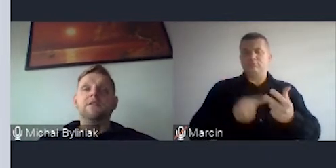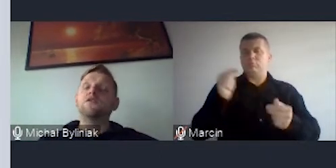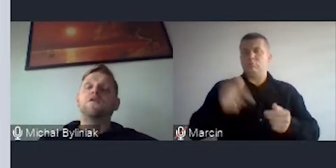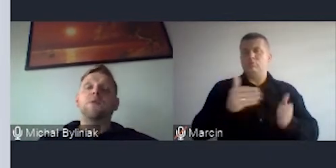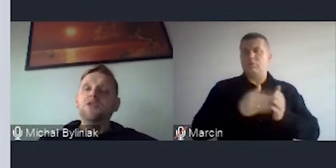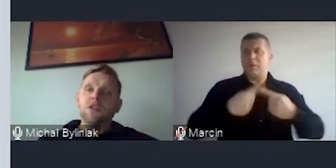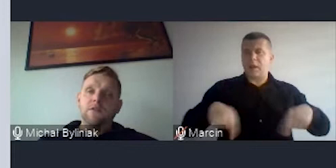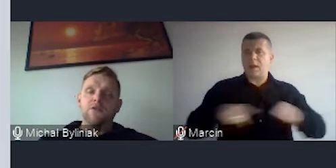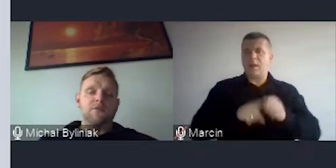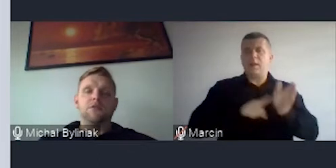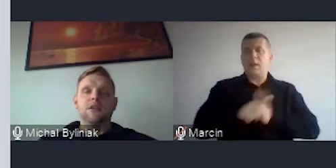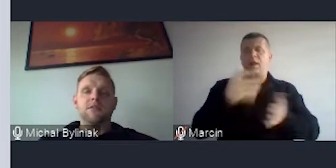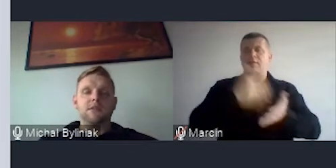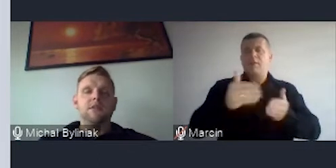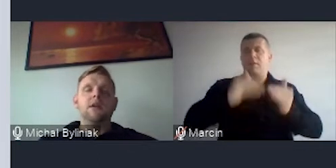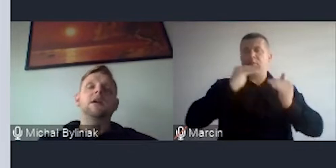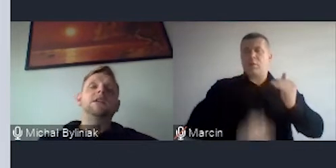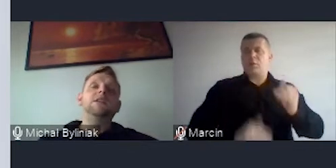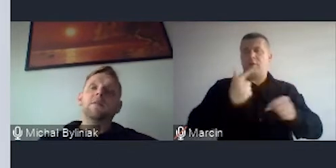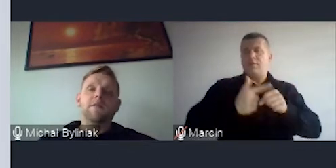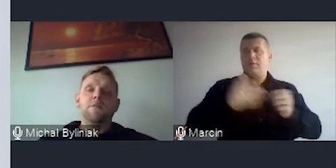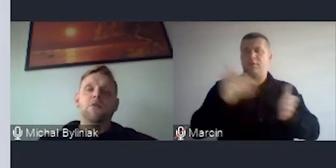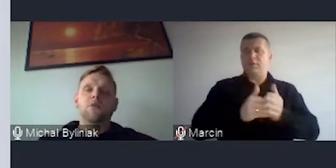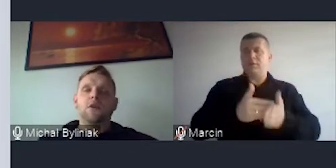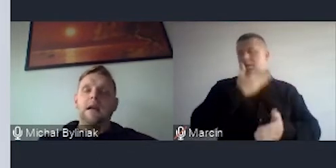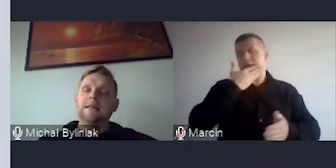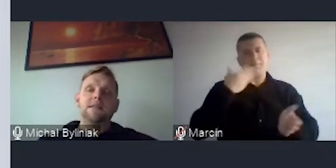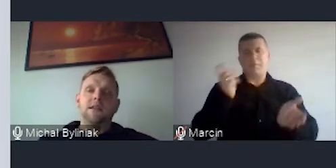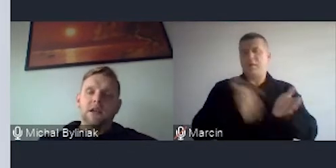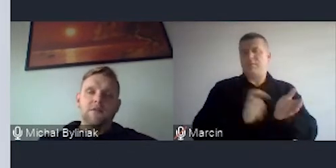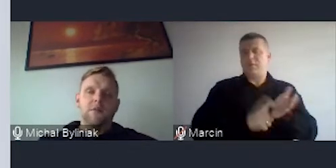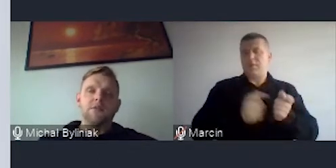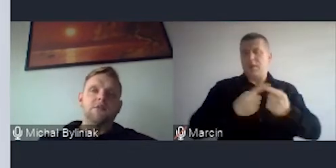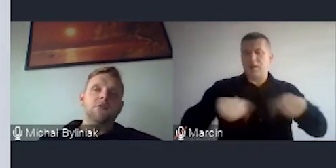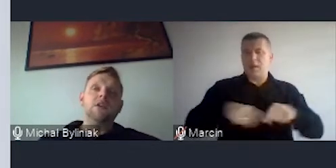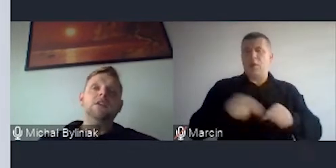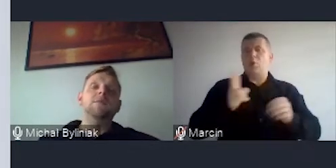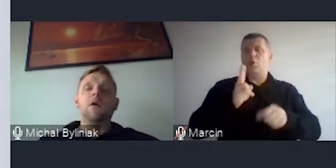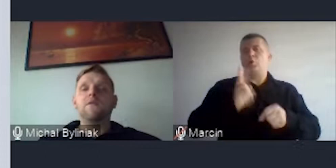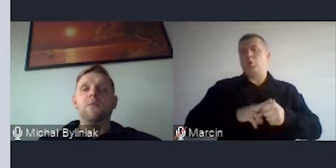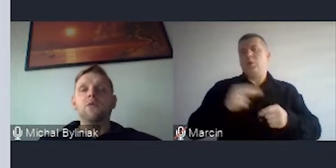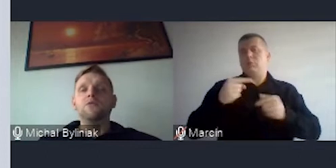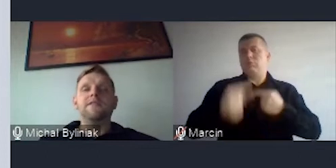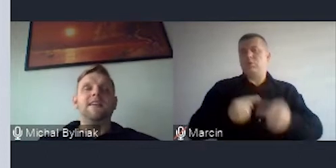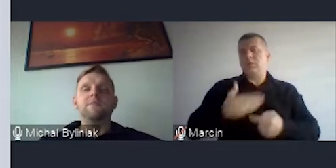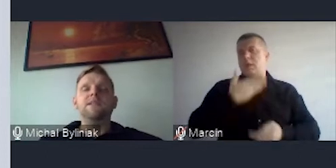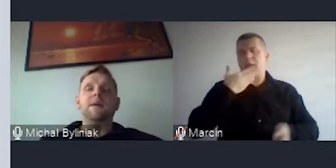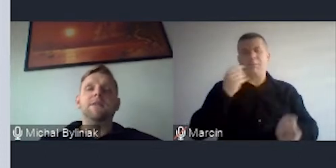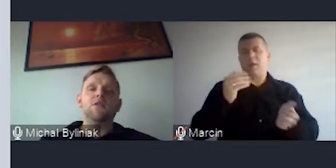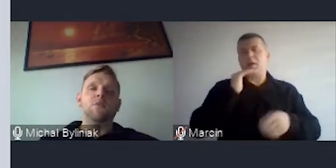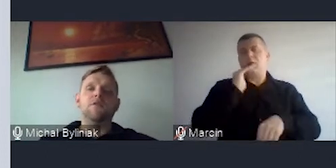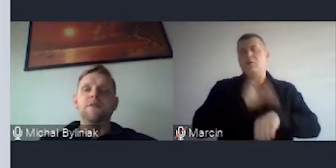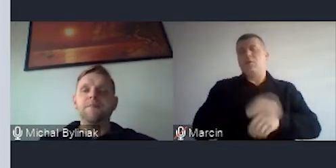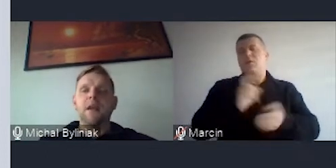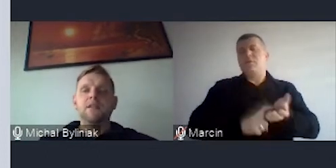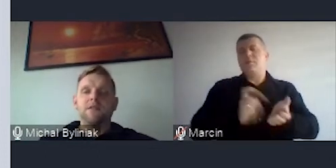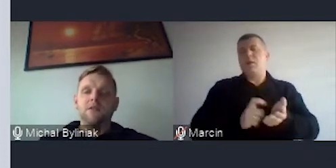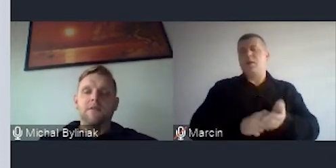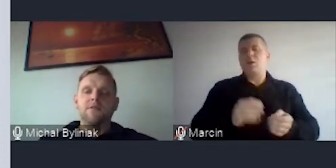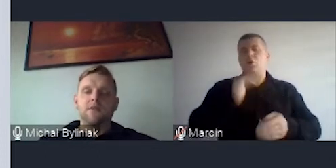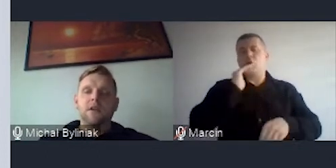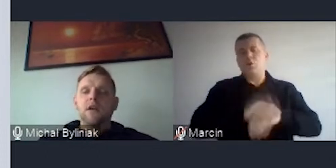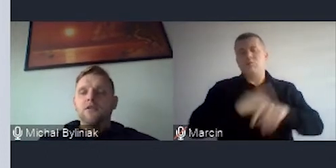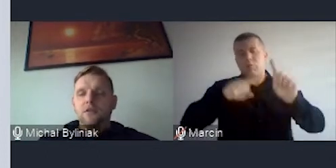Dla wydatków poniżej 20 000 nie ma wymogu realizacji jakiejkolwiek procedury i nie ma wymogu zawierania pisemnej umowy z wykonawcą.